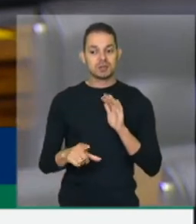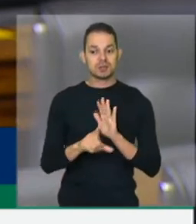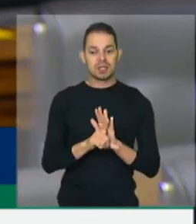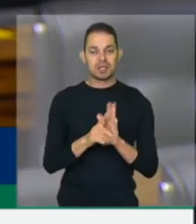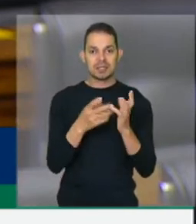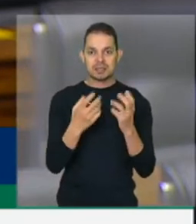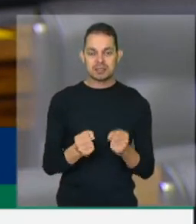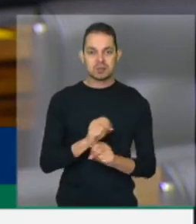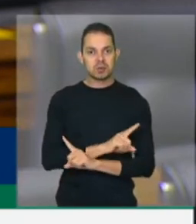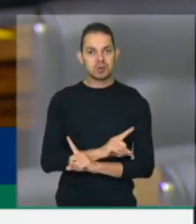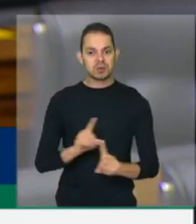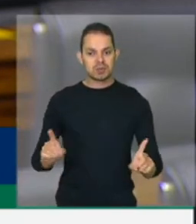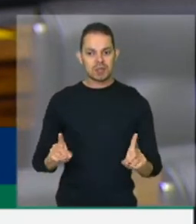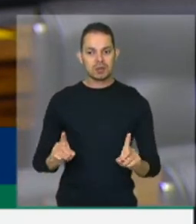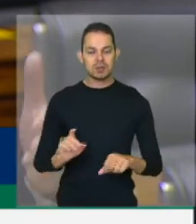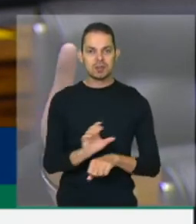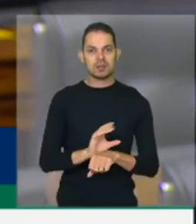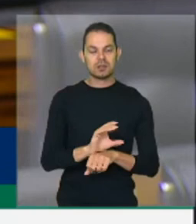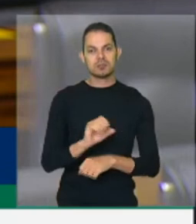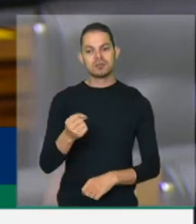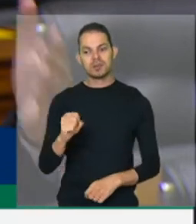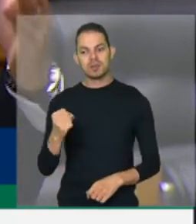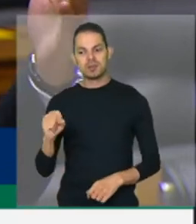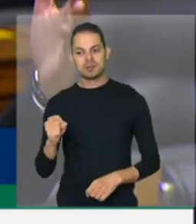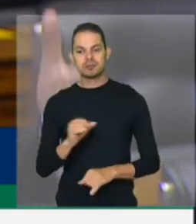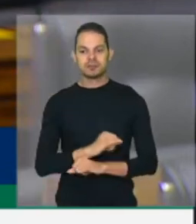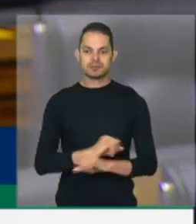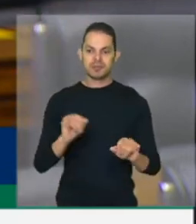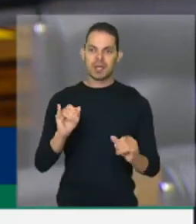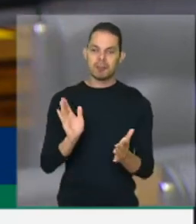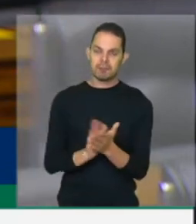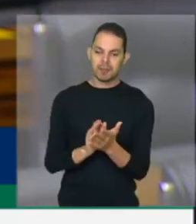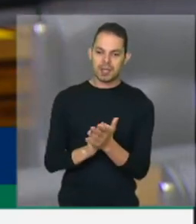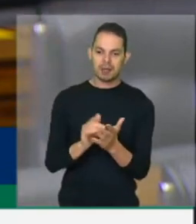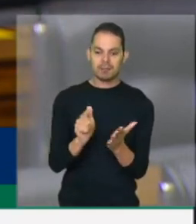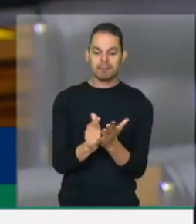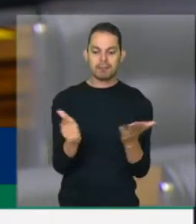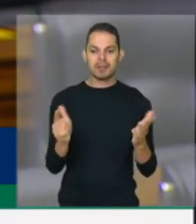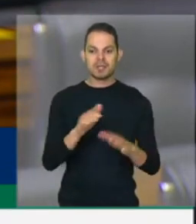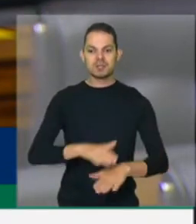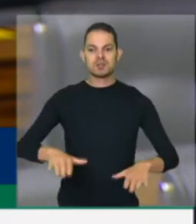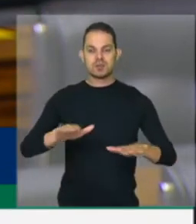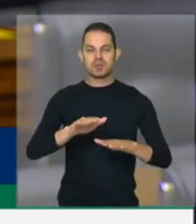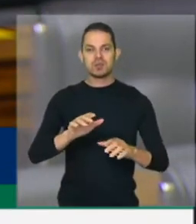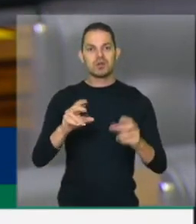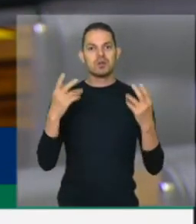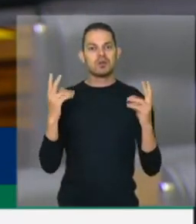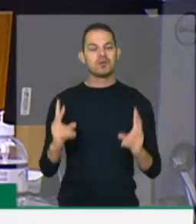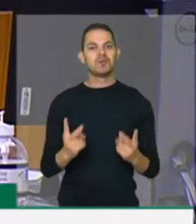DESSA LEI NÃO SEJAM RECEPCIONADOS PELA CONSTITUIÇÃO DE 88. QUE SE DECLARE ISSO. PARABÉNS AOS JORNALISTAS E VIVA A LIBERDADE